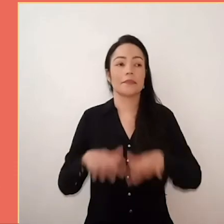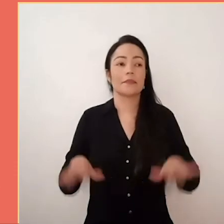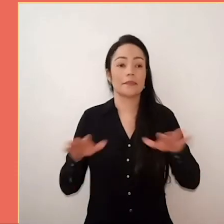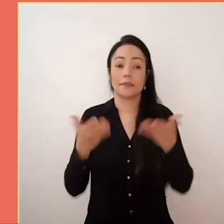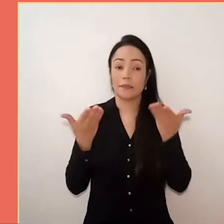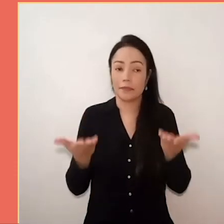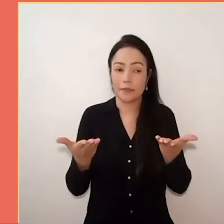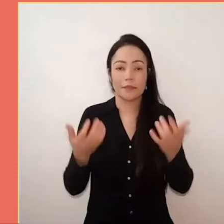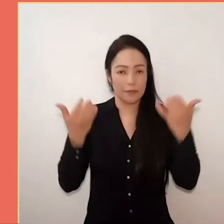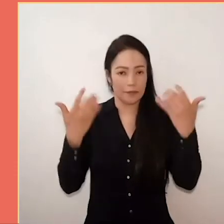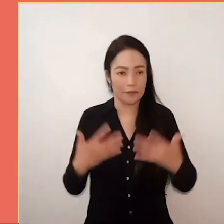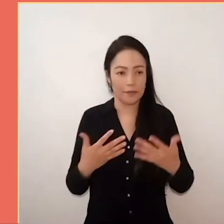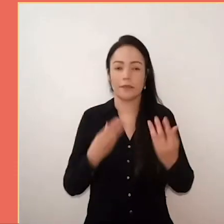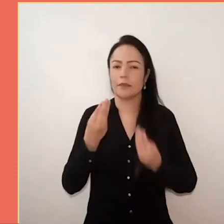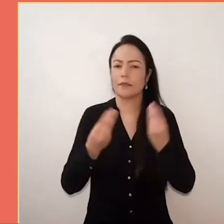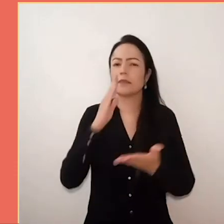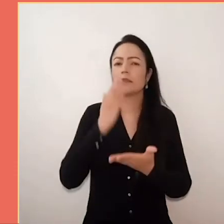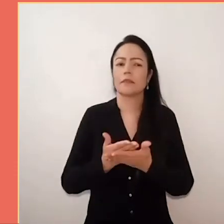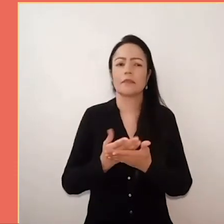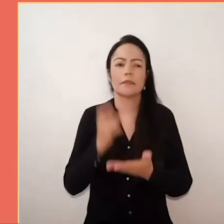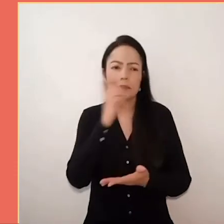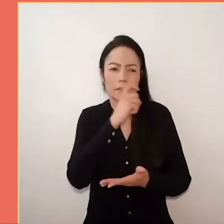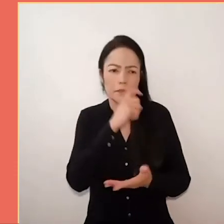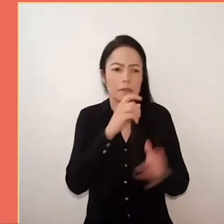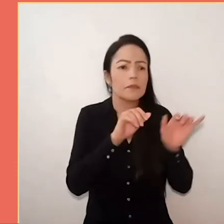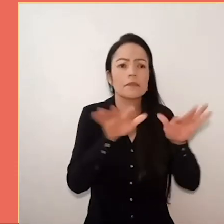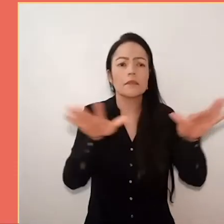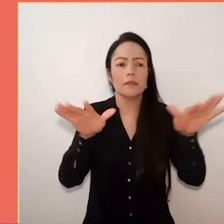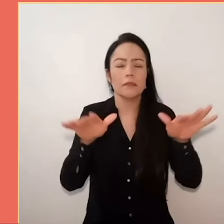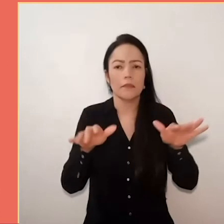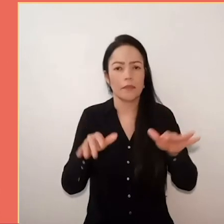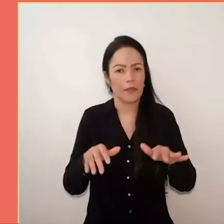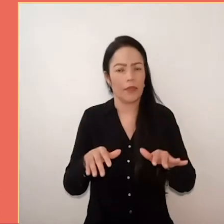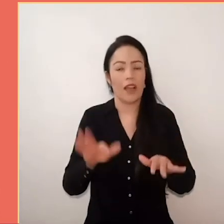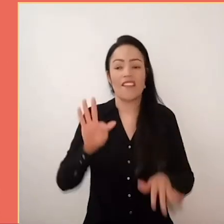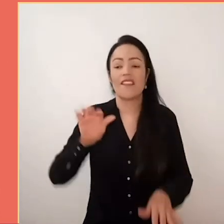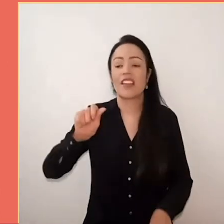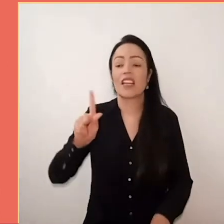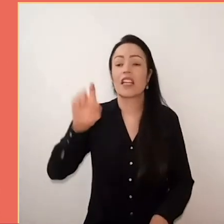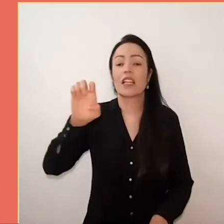como acreditar em fake news e como não acreditar. Como não acreditar nesse movimento da pós-verdade.